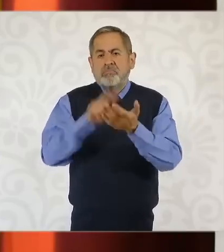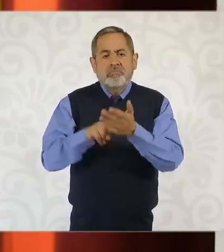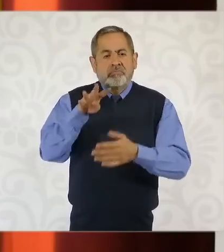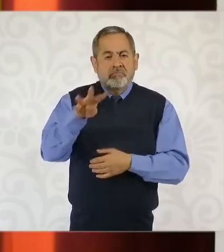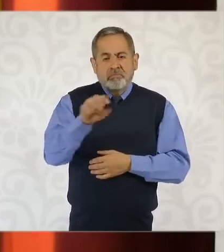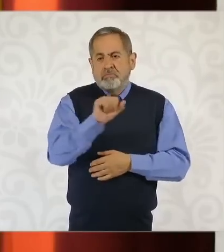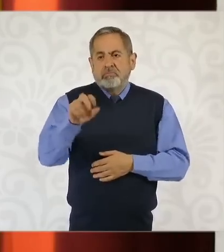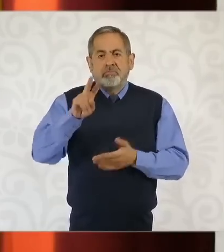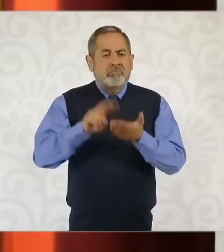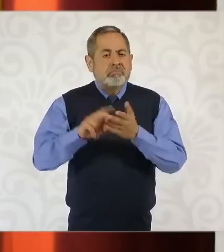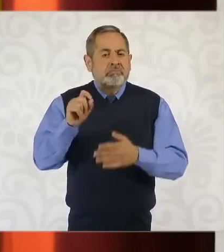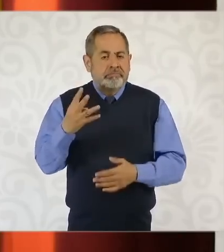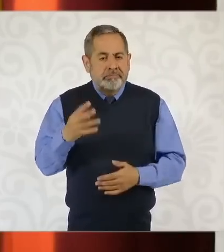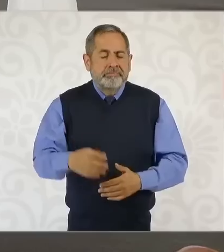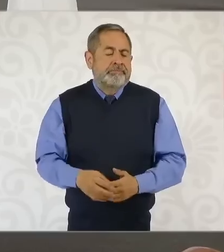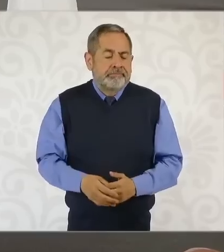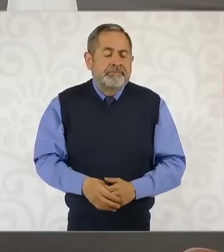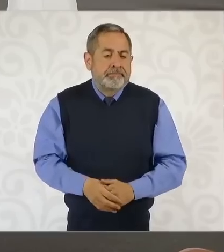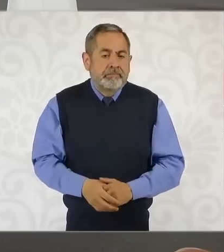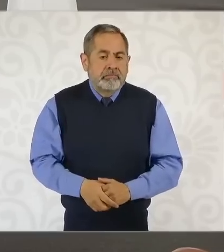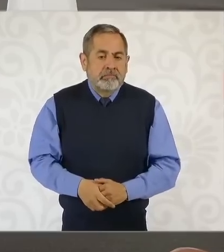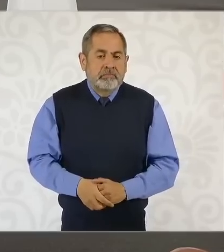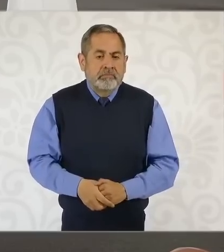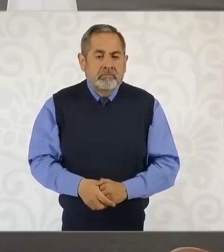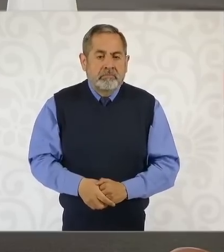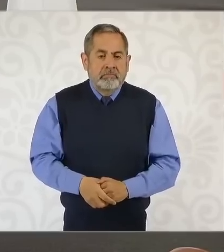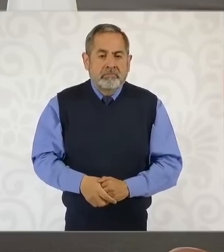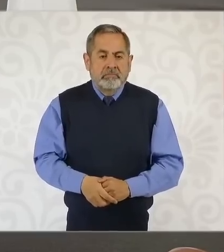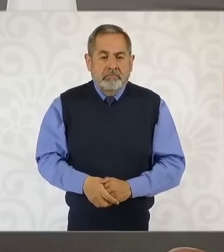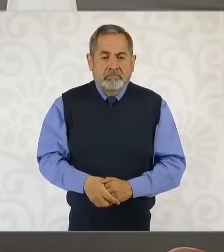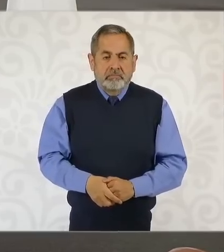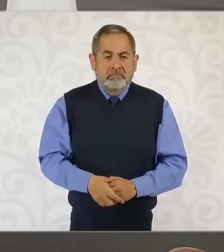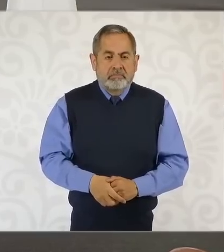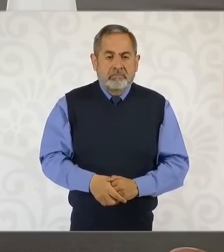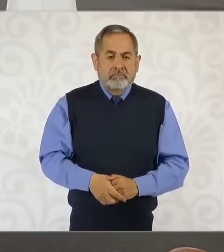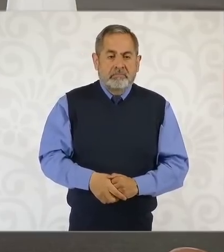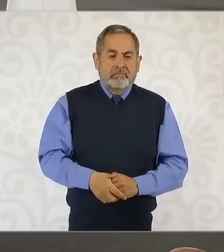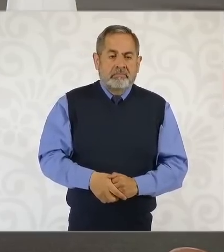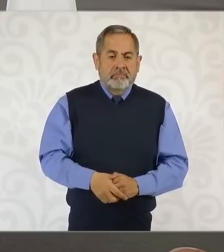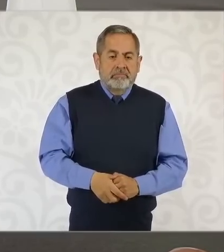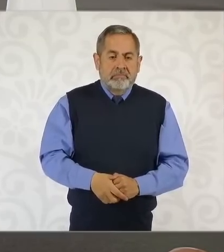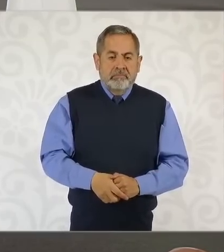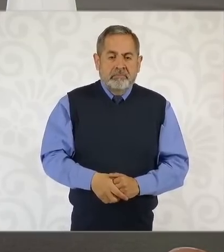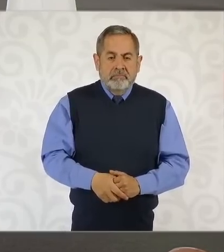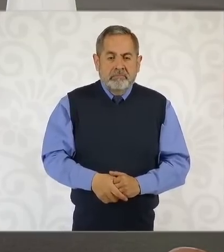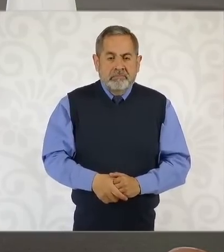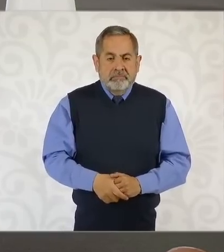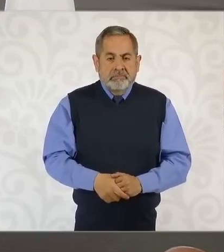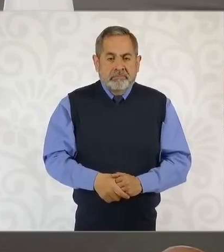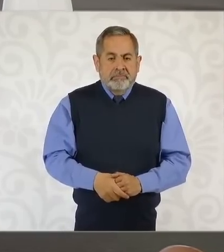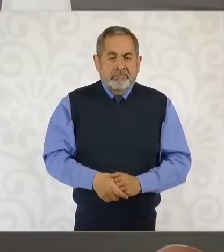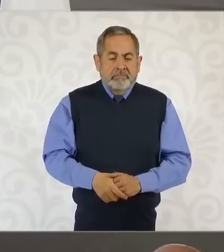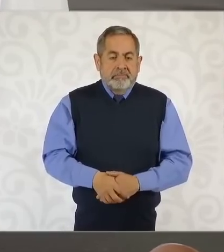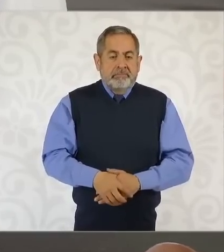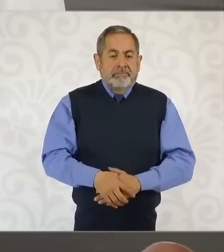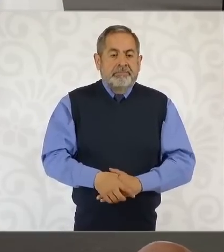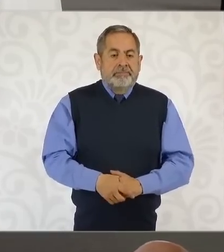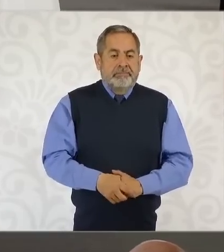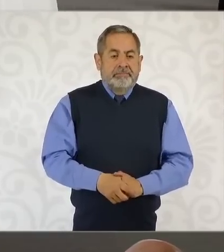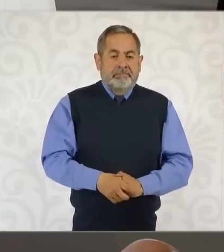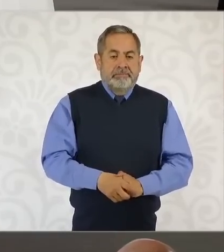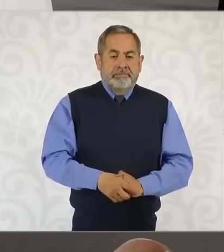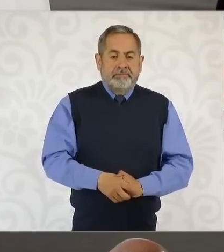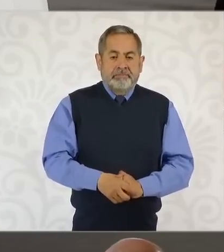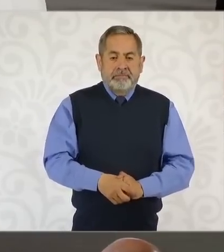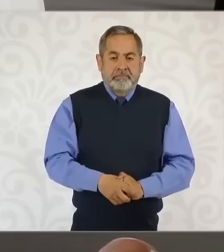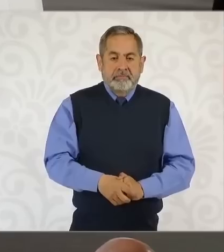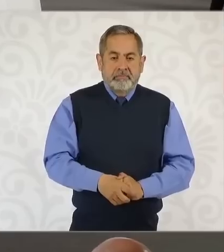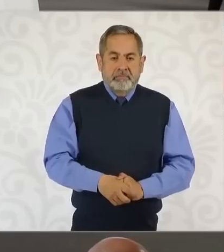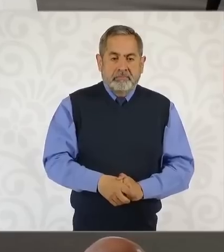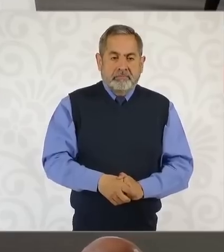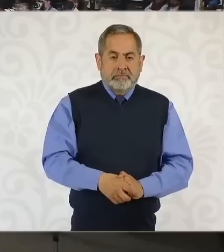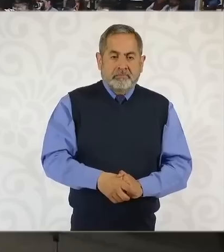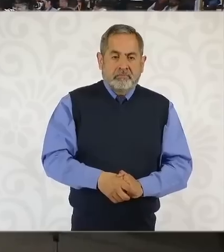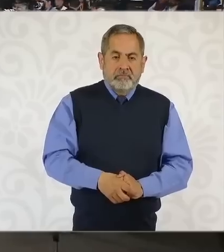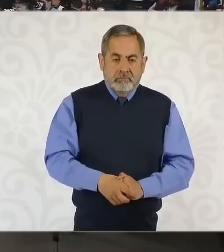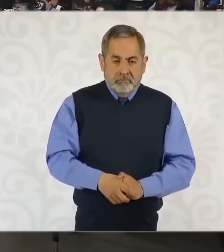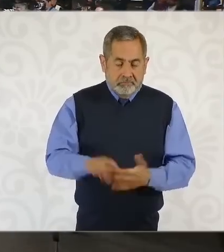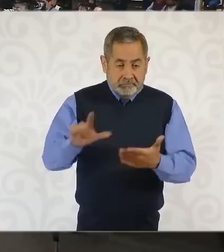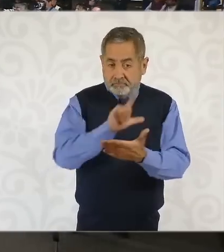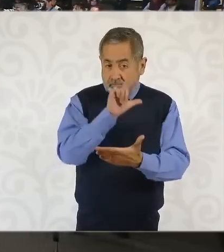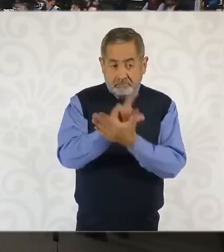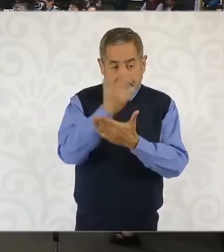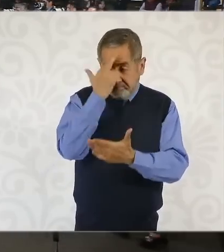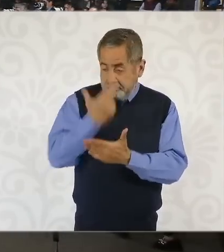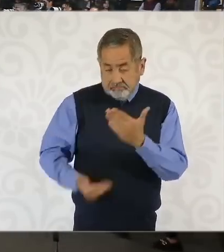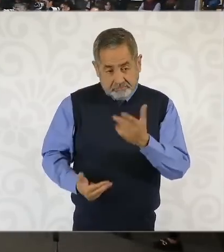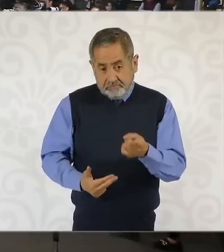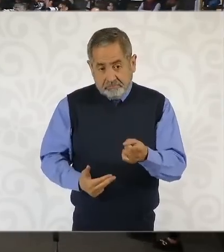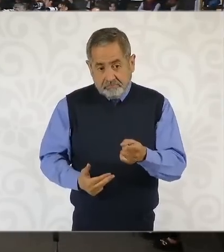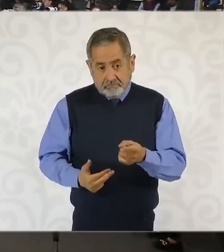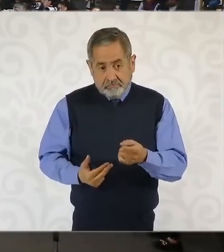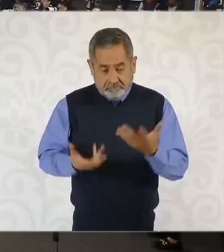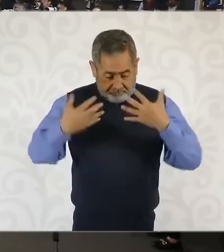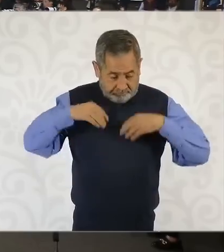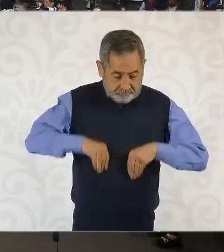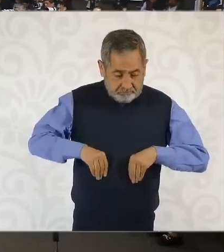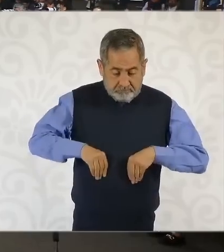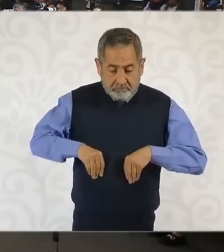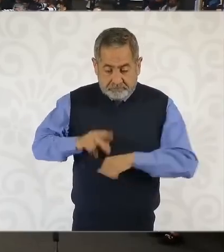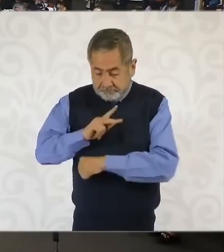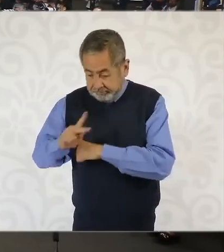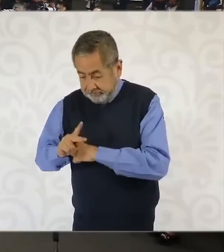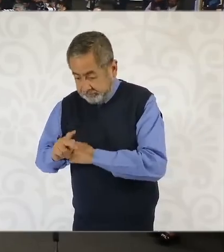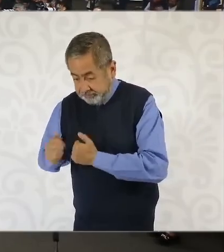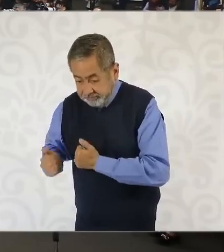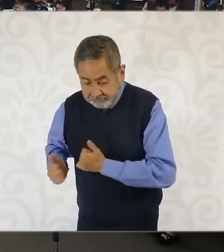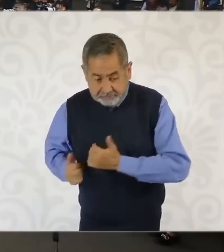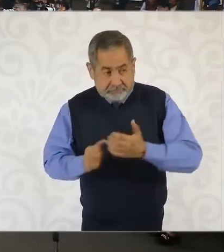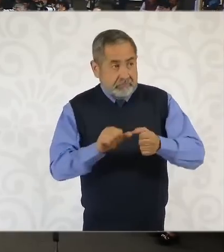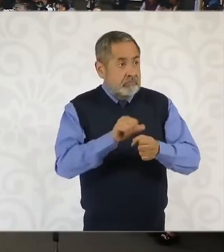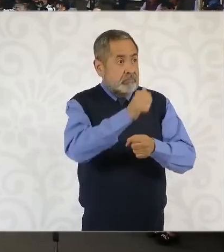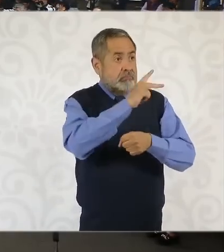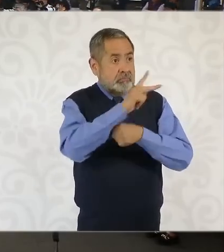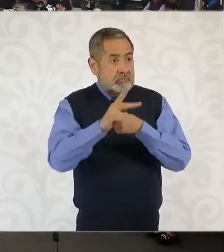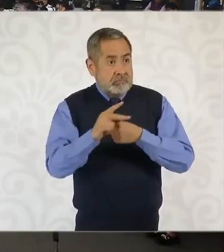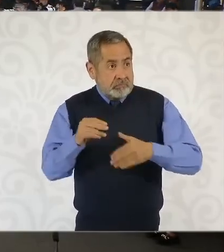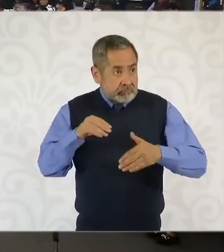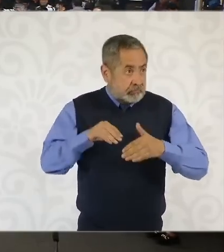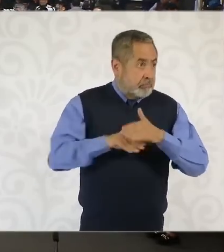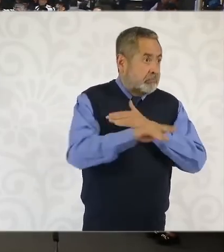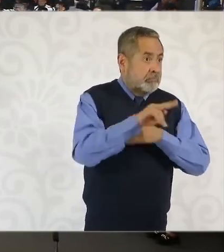2024 es un delito llevar droga de un país a otro ilícita